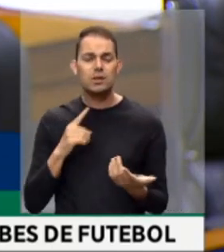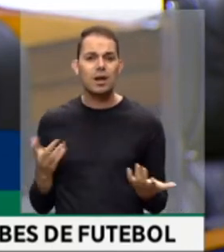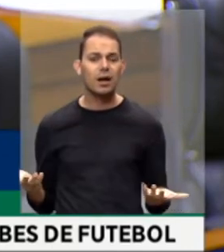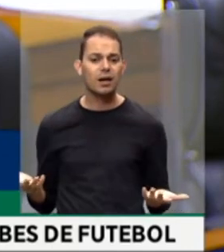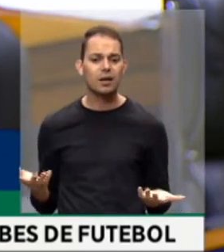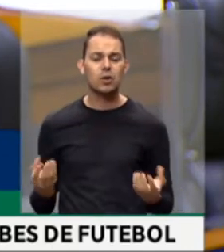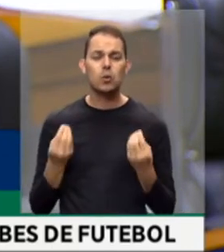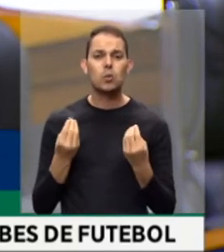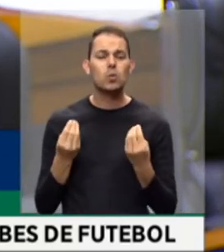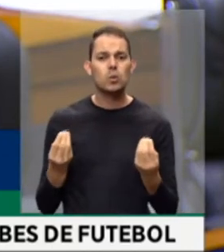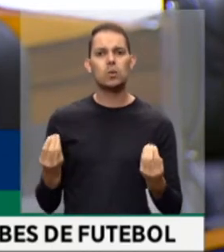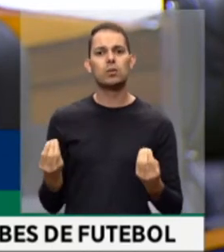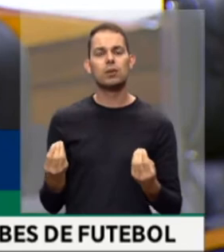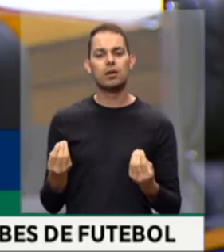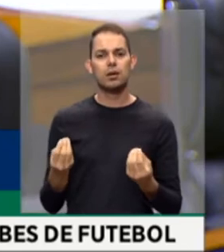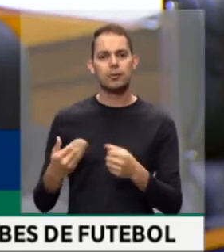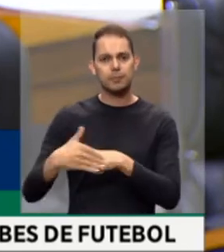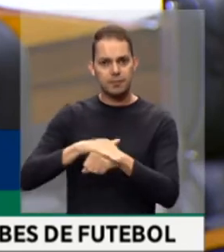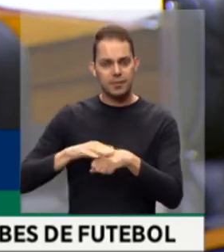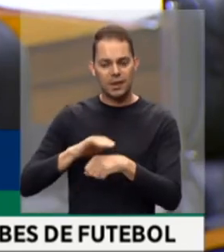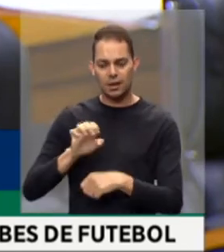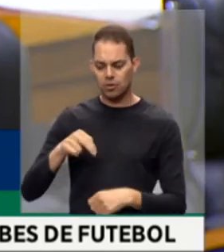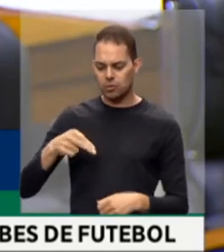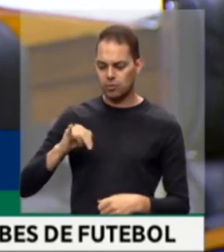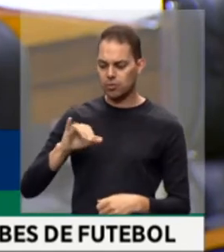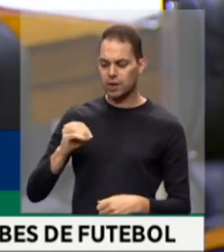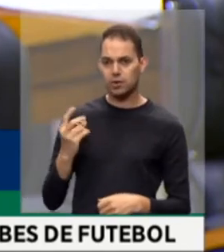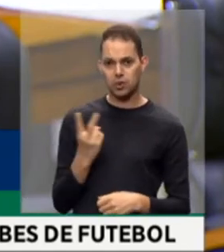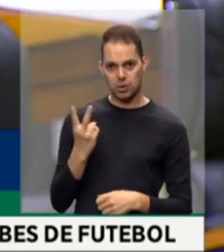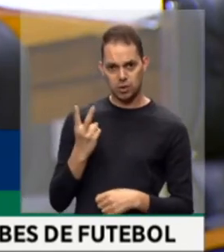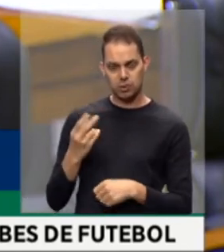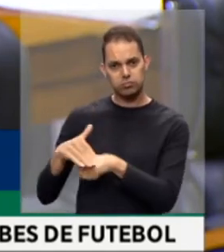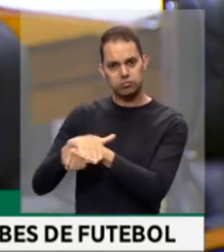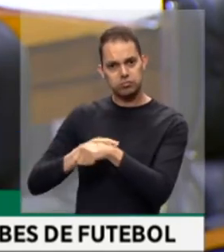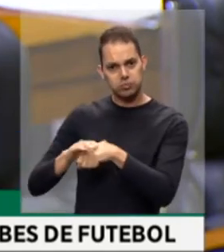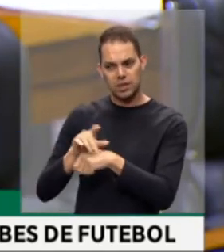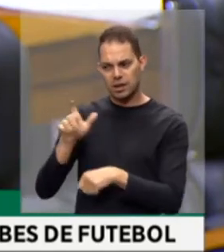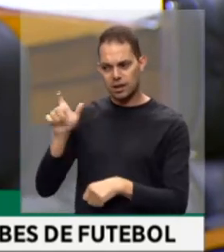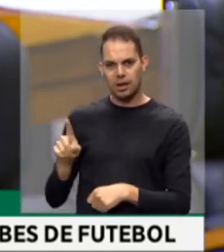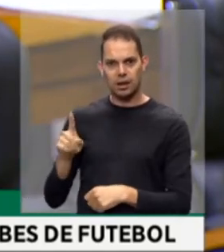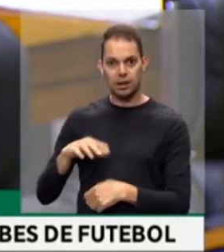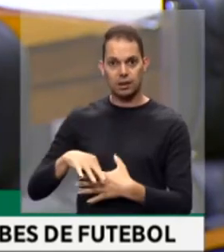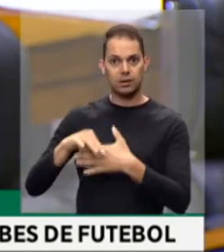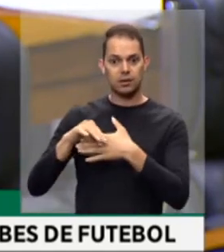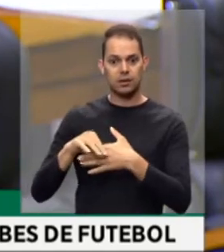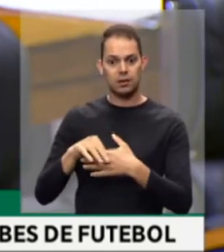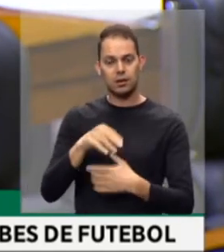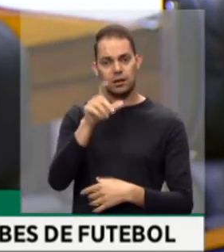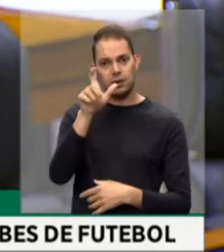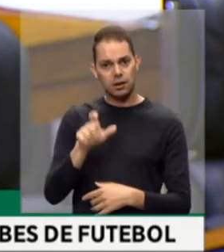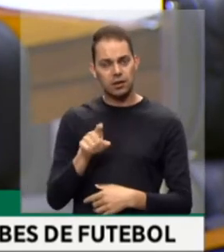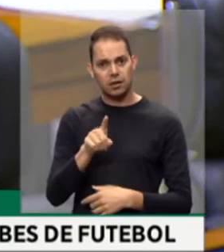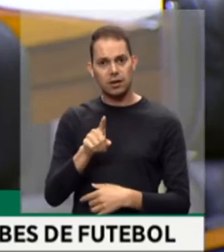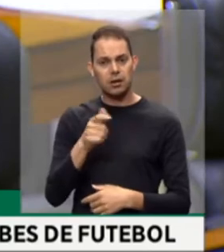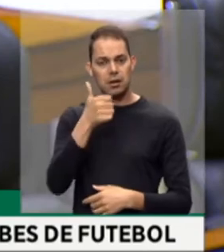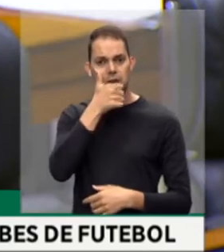ESSA VOTAÇÃO AMANHÃ . -- [PRESIDENTE]: TEM QUE COMBINAR COM OS LÍDERES TAMBÉM. [DEPUTADO]: É UMA COISA QUE EU NÃO CONSIGO ENXERGAR, EU NÃO CONSIGO ENXERGAR SENHOR PRESIDENTE. EU NÃO CONSIGO, EU CONVERSEI AGORA COM O ENIO, NOSSO LÍ